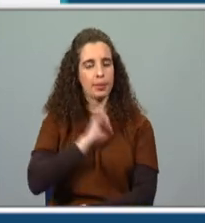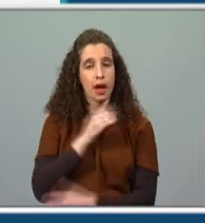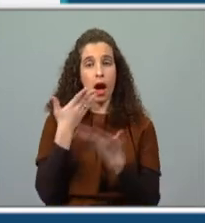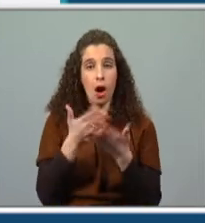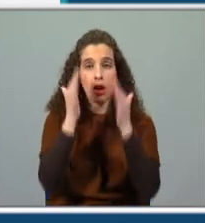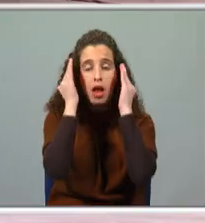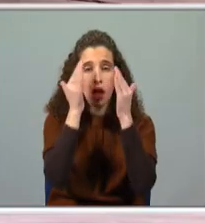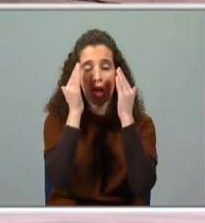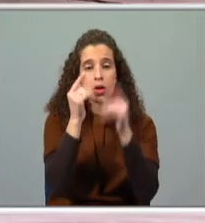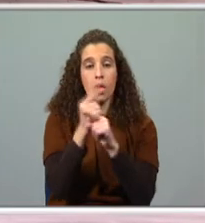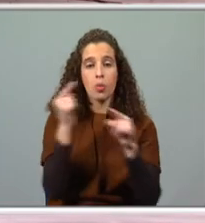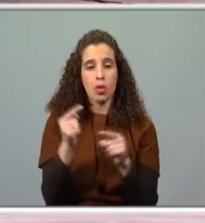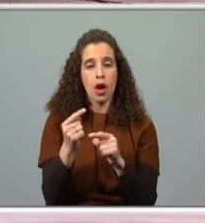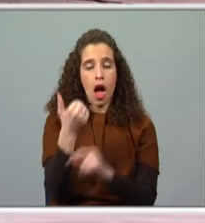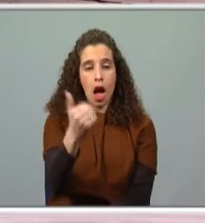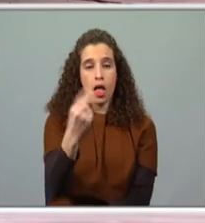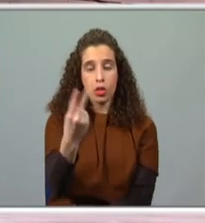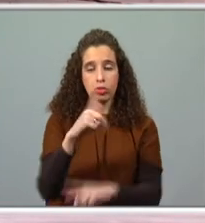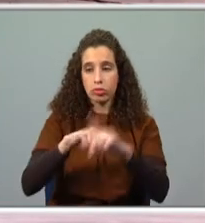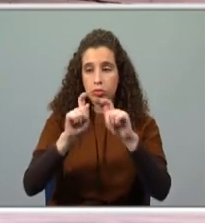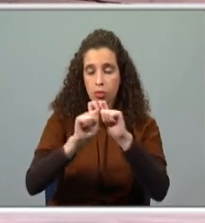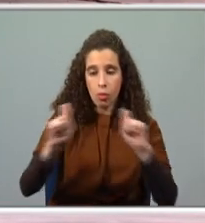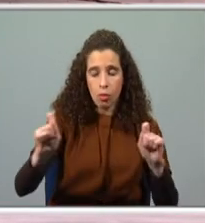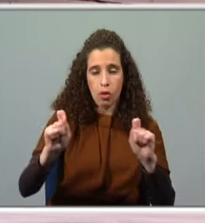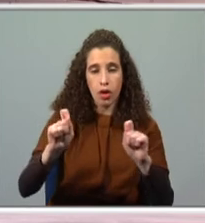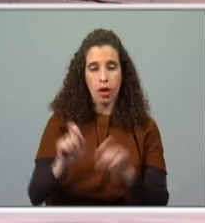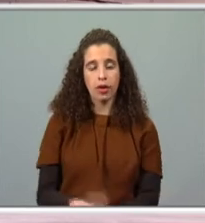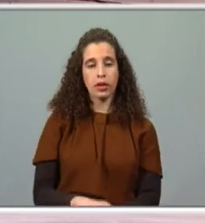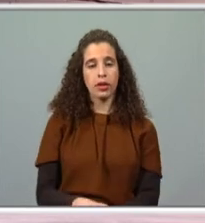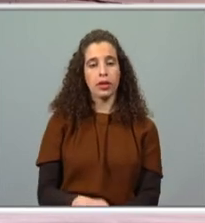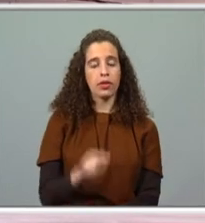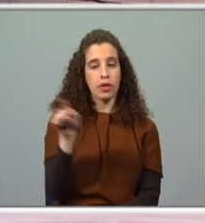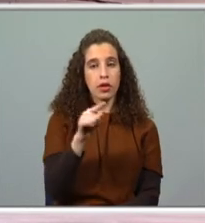porque não existir dois momentos em que vamos vocês vão ter que me ajudar a 因為沒有兩個時刻來吧，你將不得不幫助我